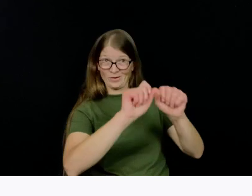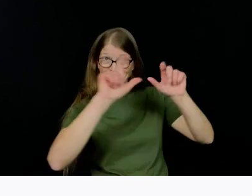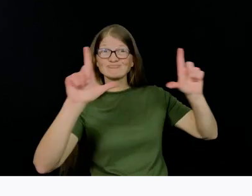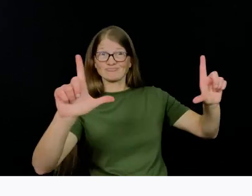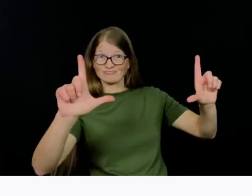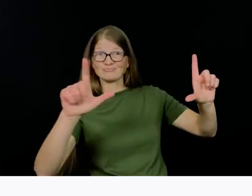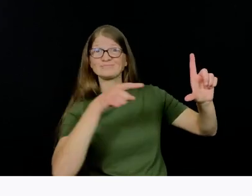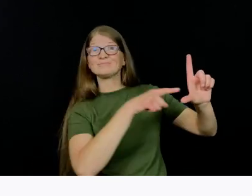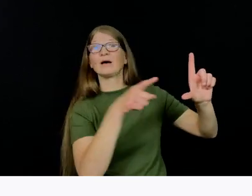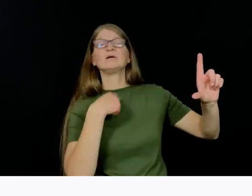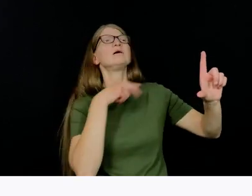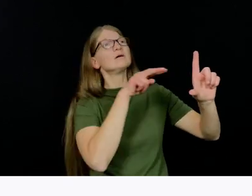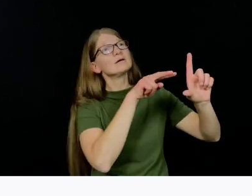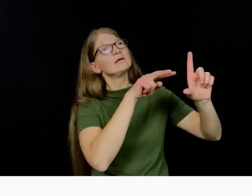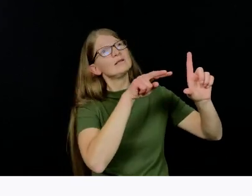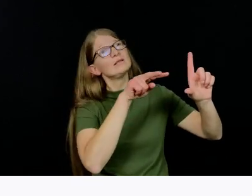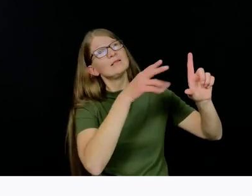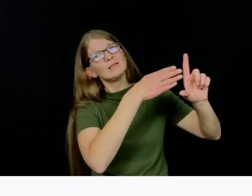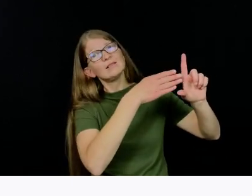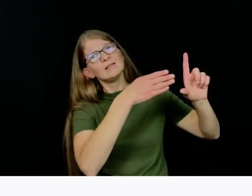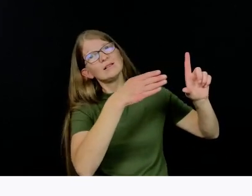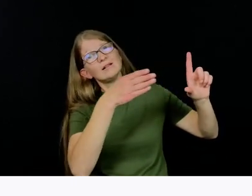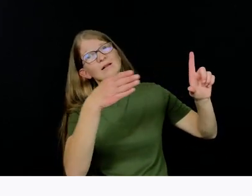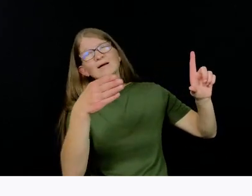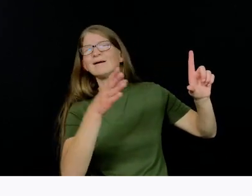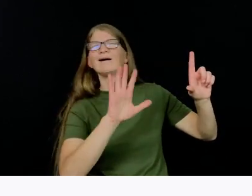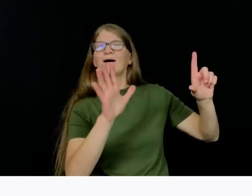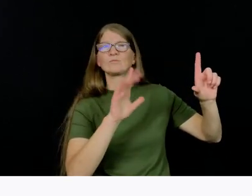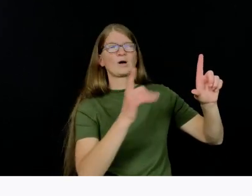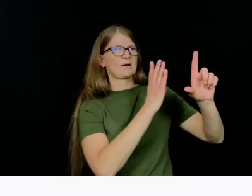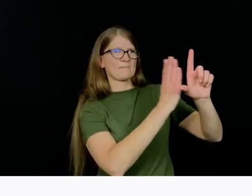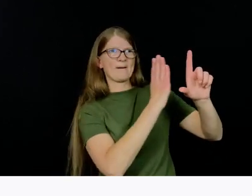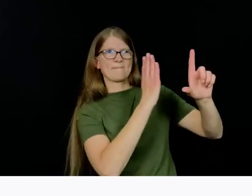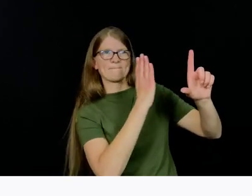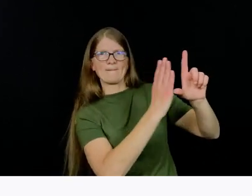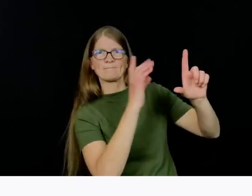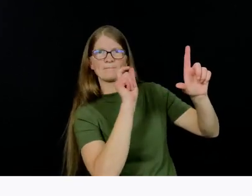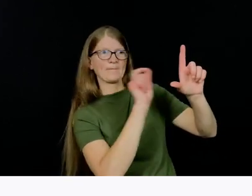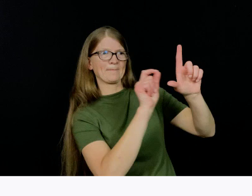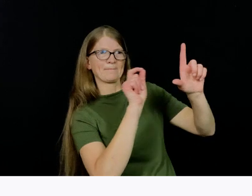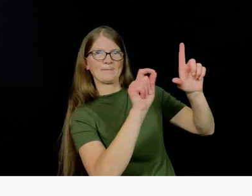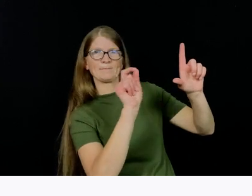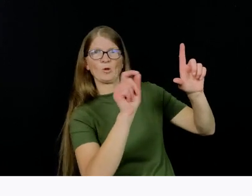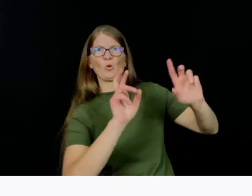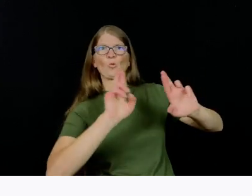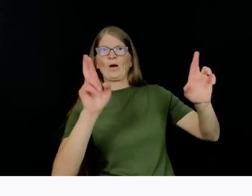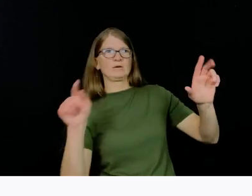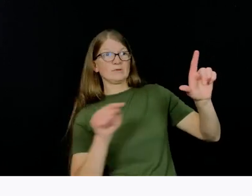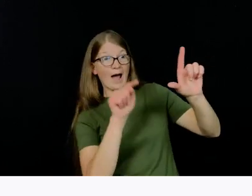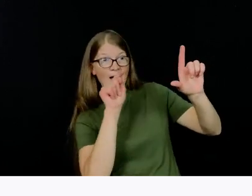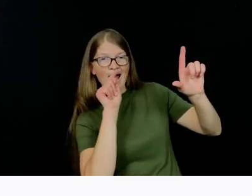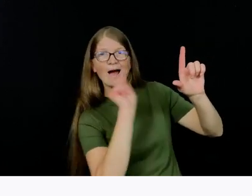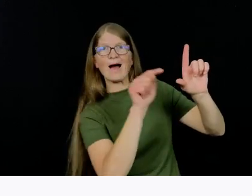وبذلك لن تحتاجوا إلى مشاهدة الفيديو بأكمله بدون شك، فإن كل هذا التحليل يحدث خلف الكواليس